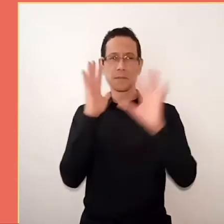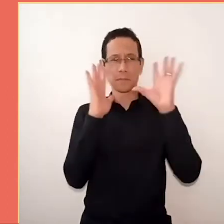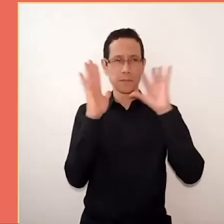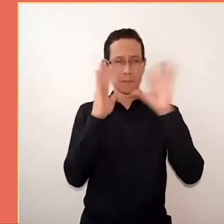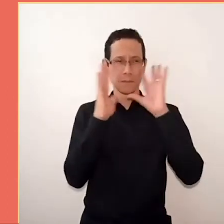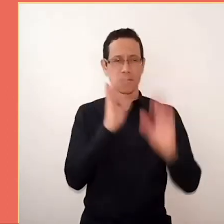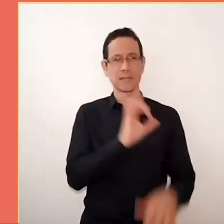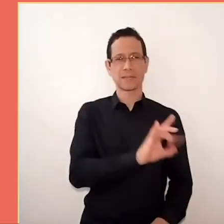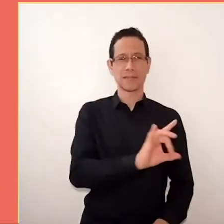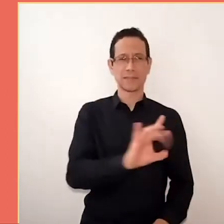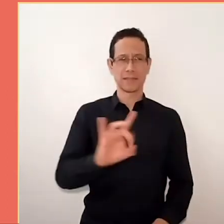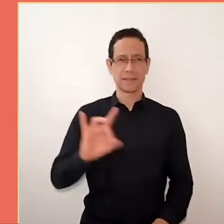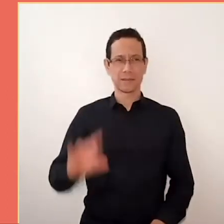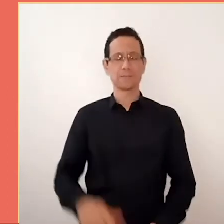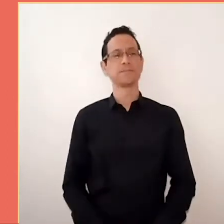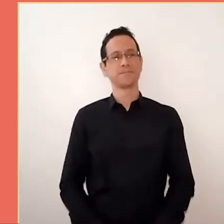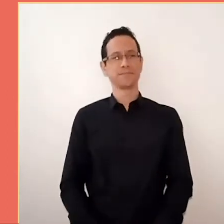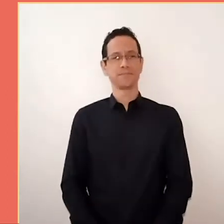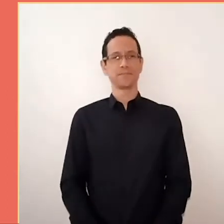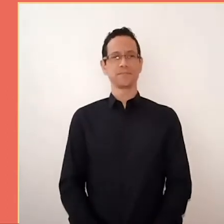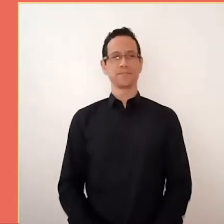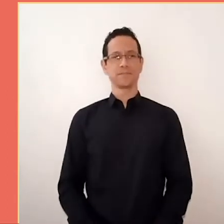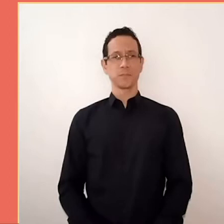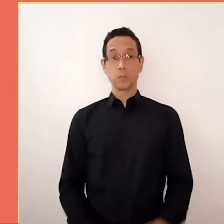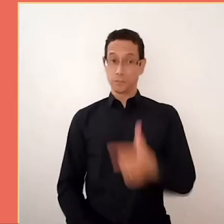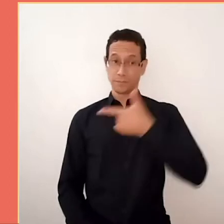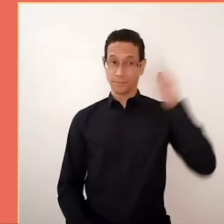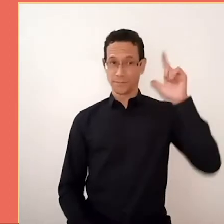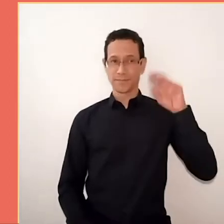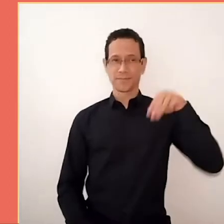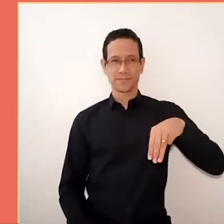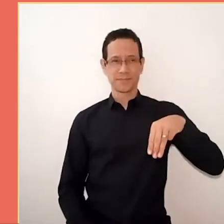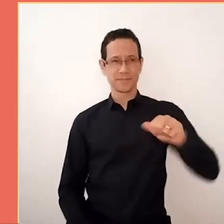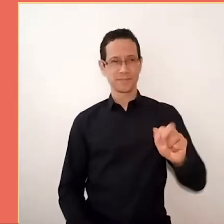E outra coisa que Marina, trouxe e me tocou é sobre…